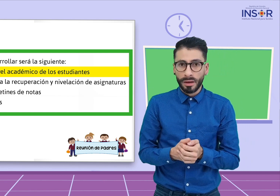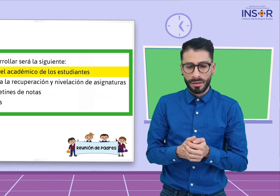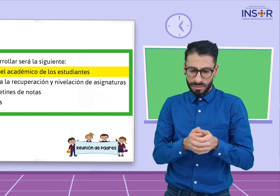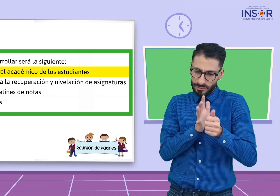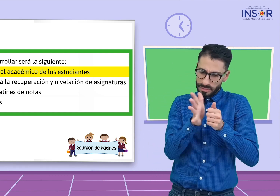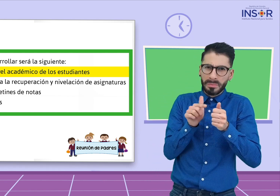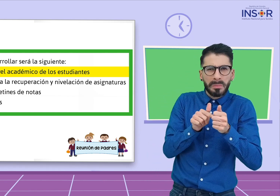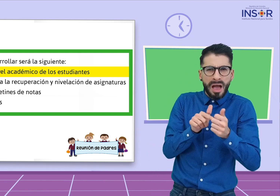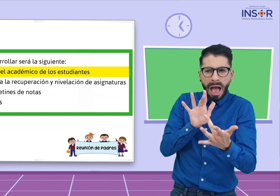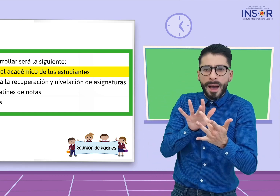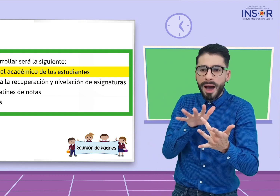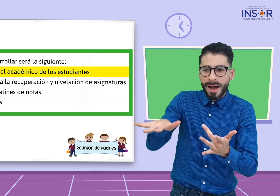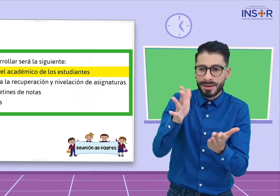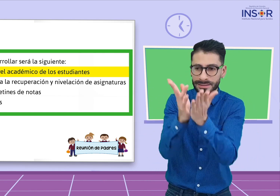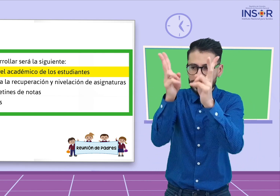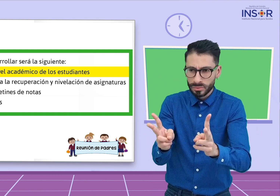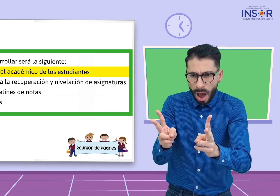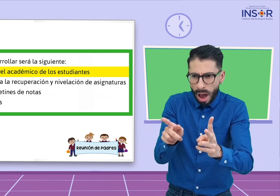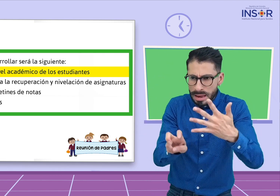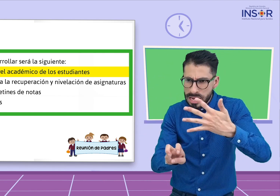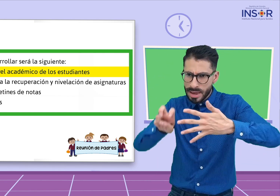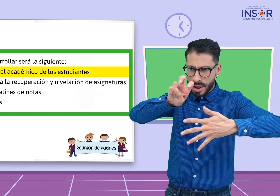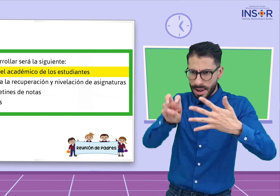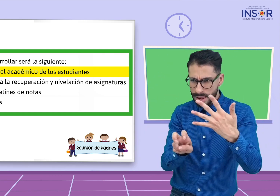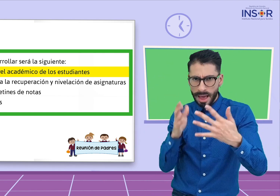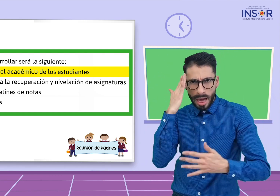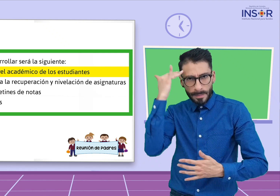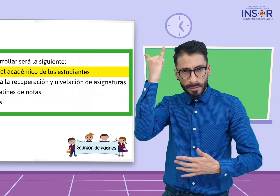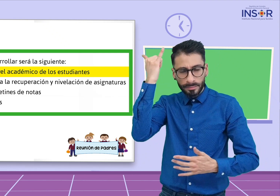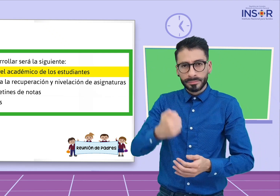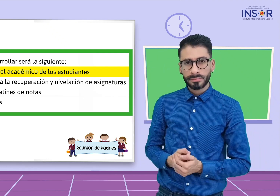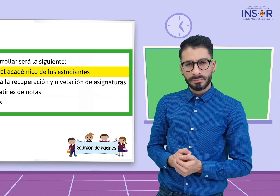"1- Informe del nivel académico de los estudiantes"